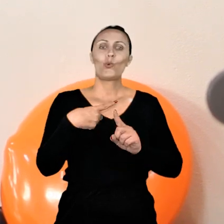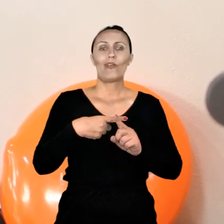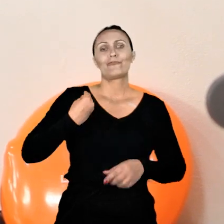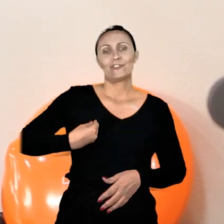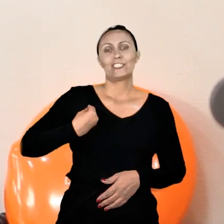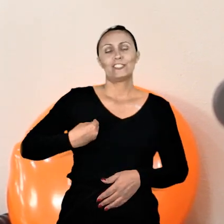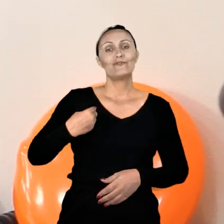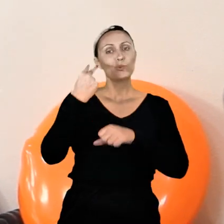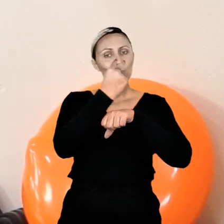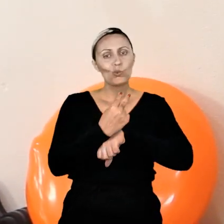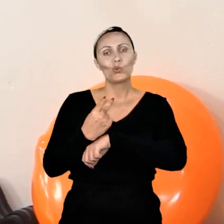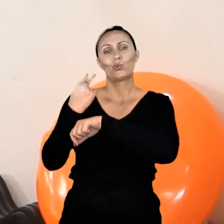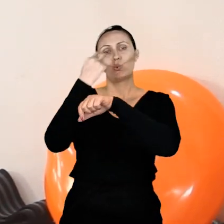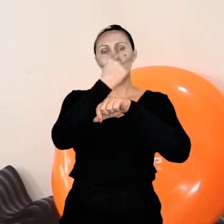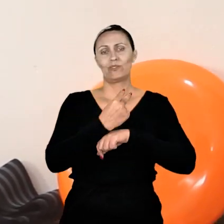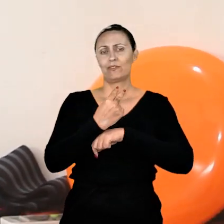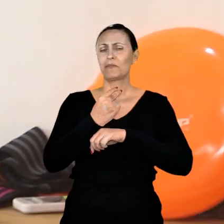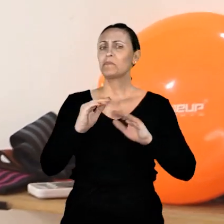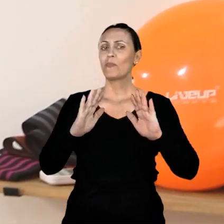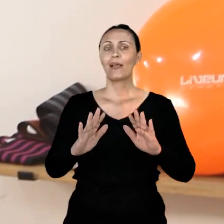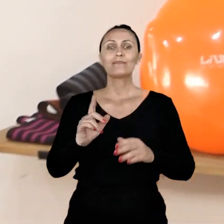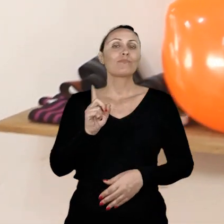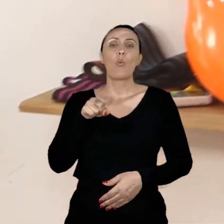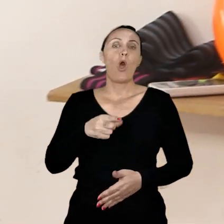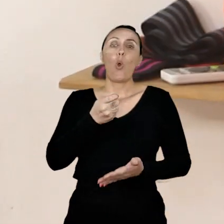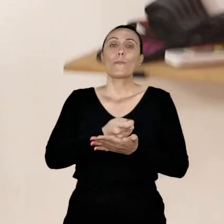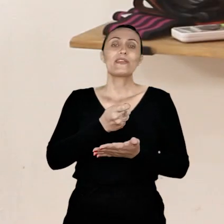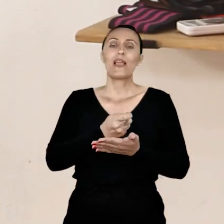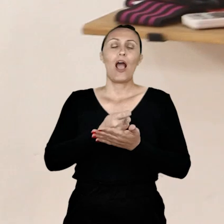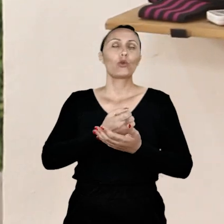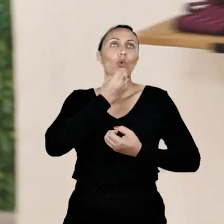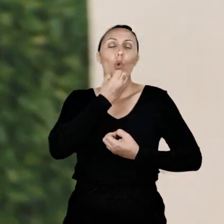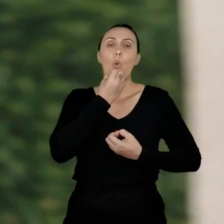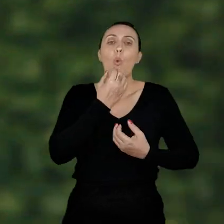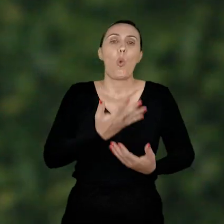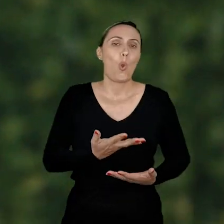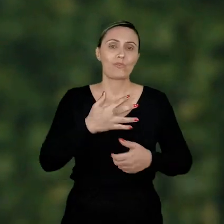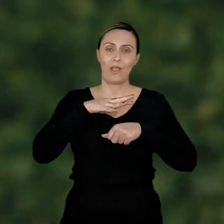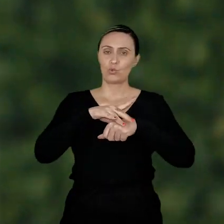E ninguém tem obrigação de abrir a sua sorologia. Existem legislações que nos protegem.